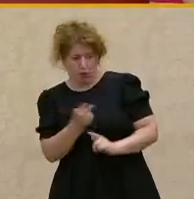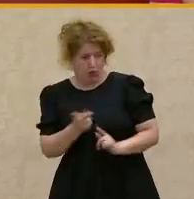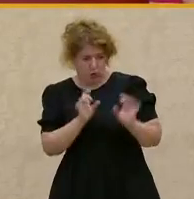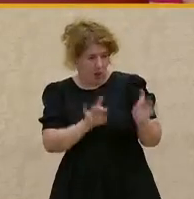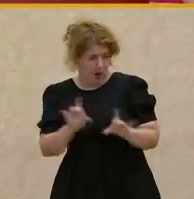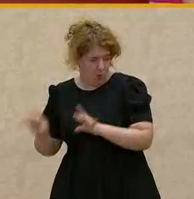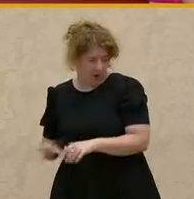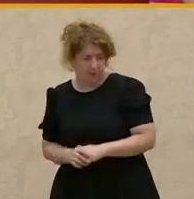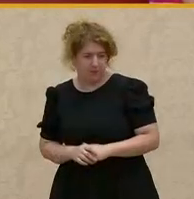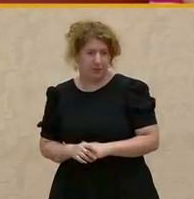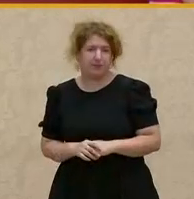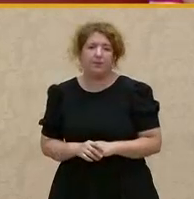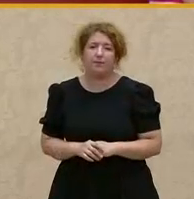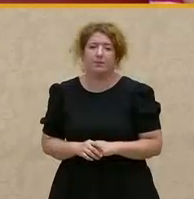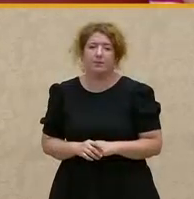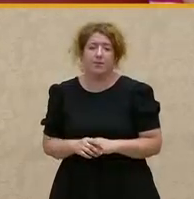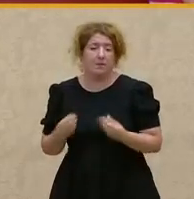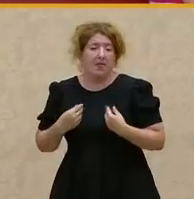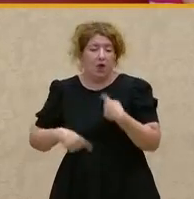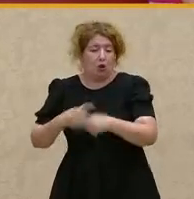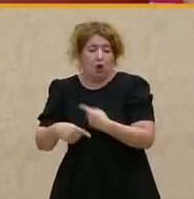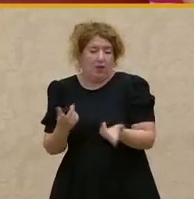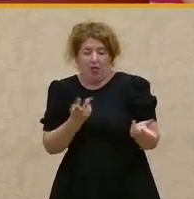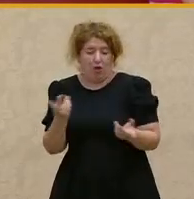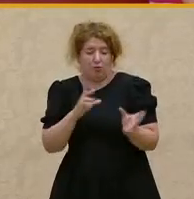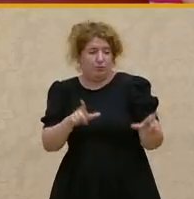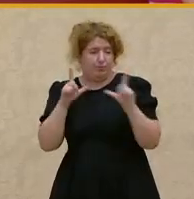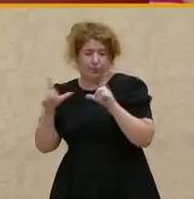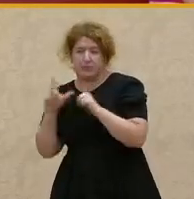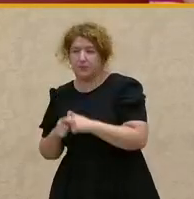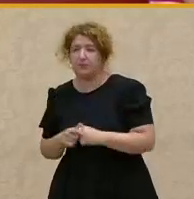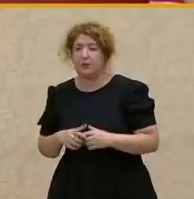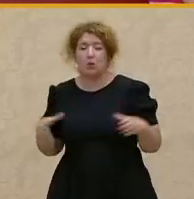en la vida de las personas sordociegas. En nombre del Grupo Popular quiero